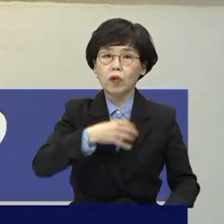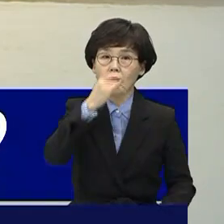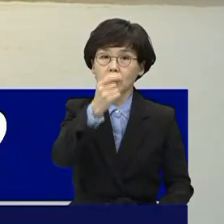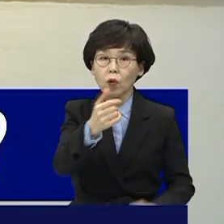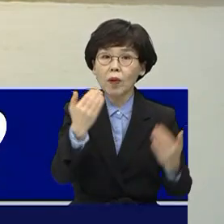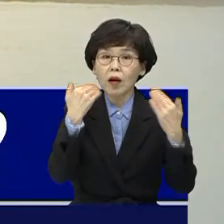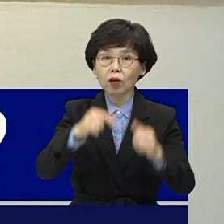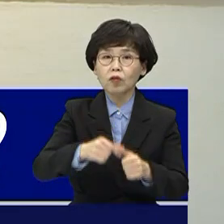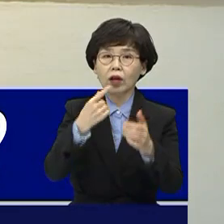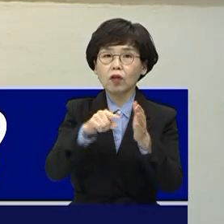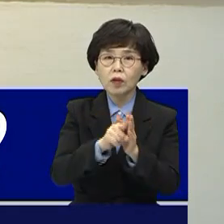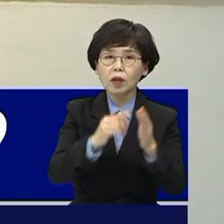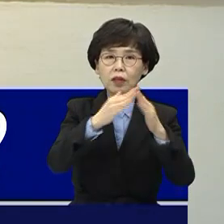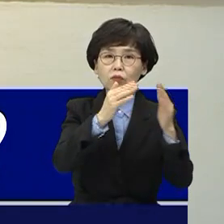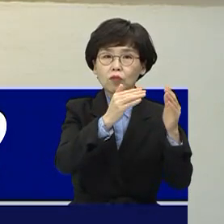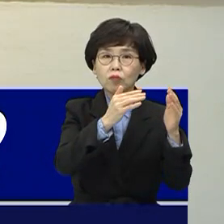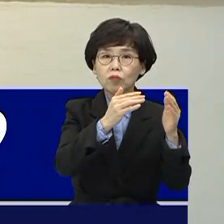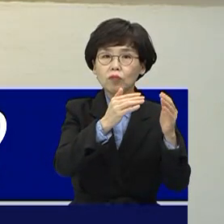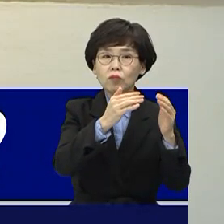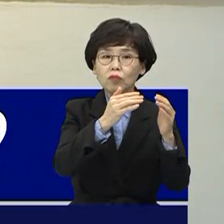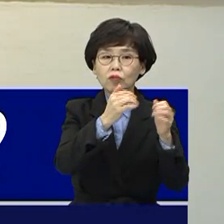이전하지 않고도 입학이나 전학이 가능한 어울림학교가 운영되고 있는데요.